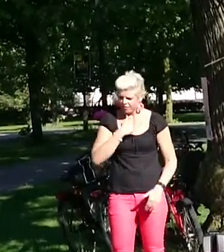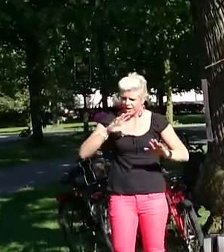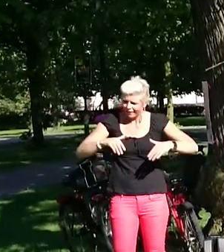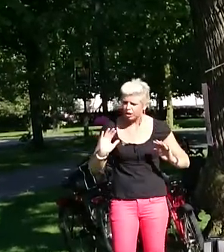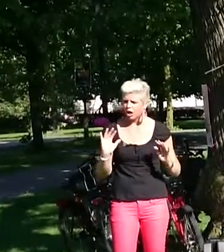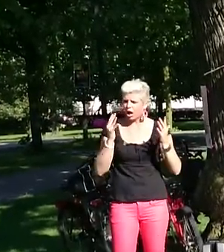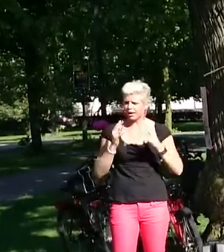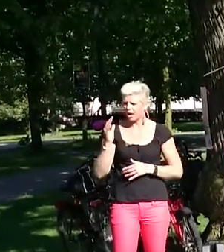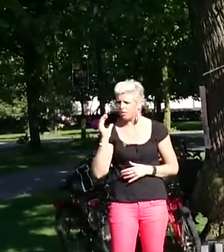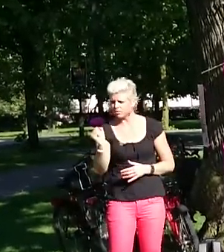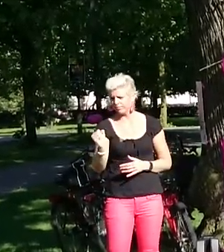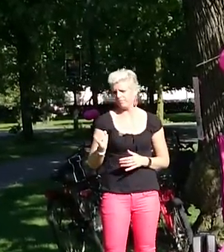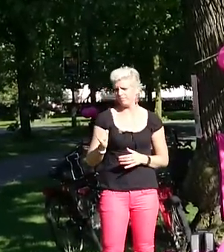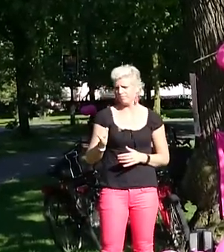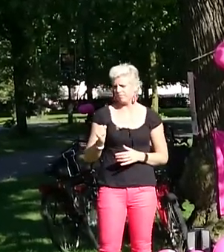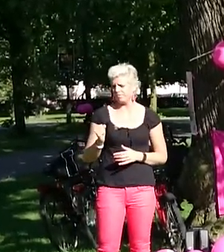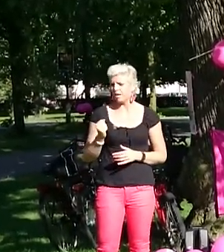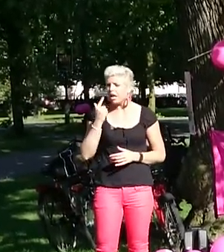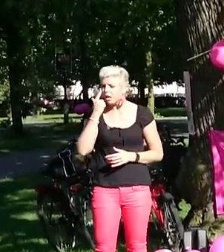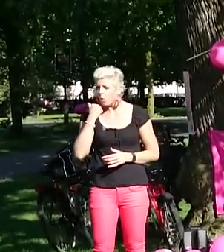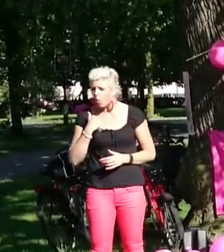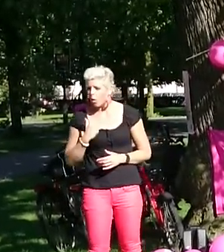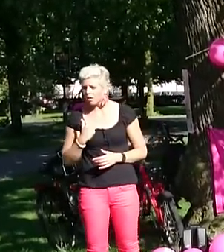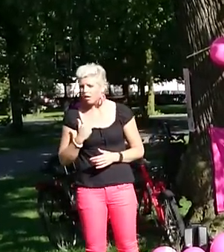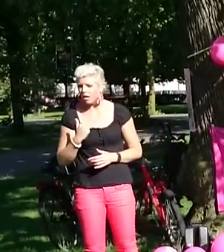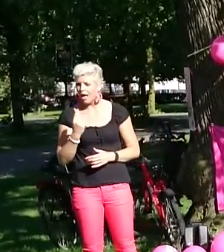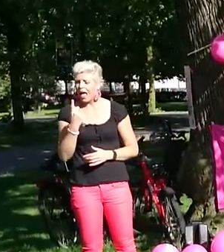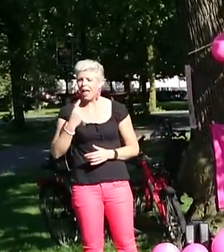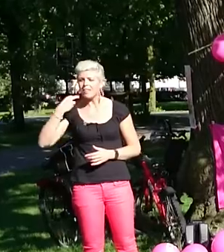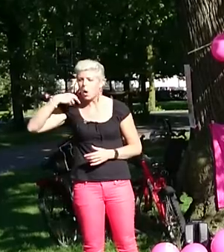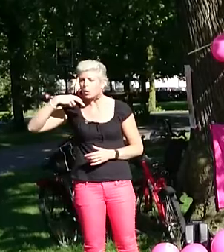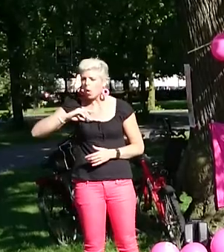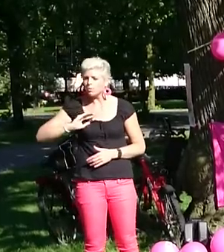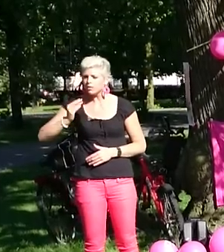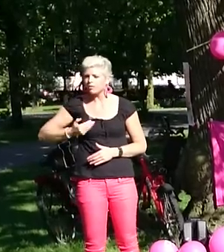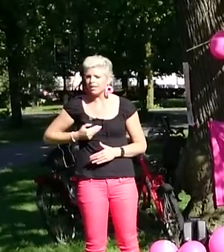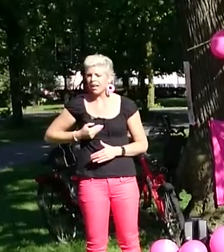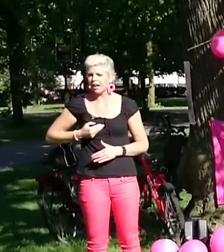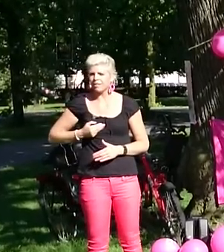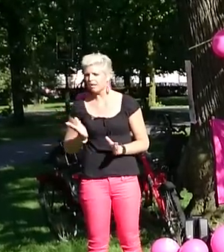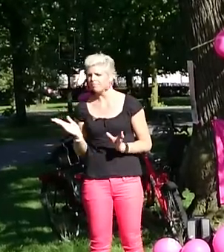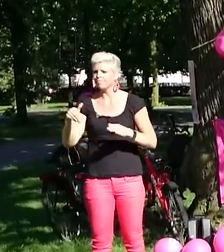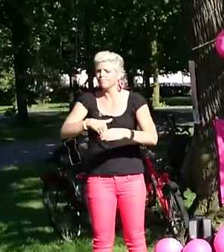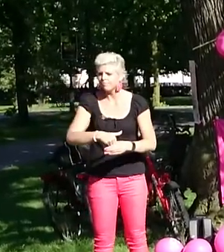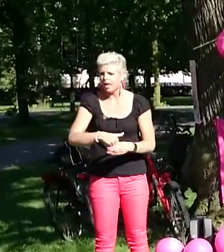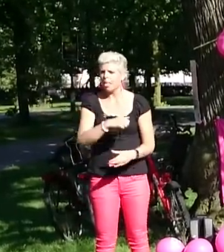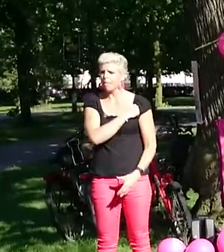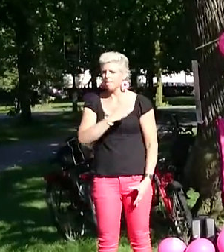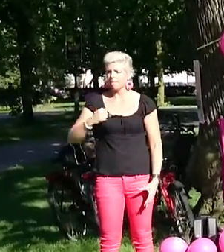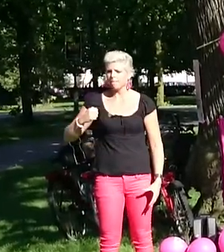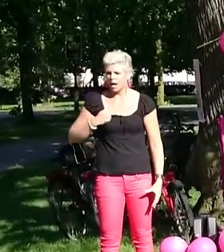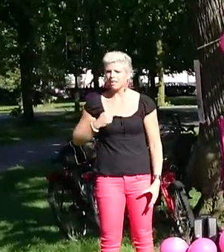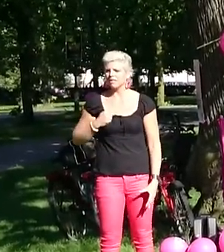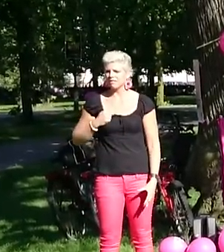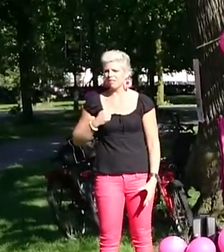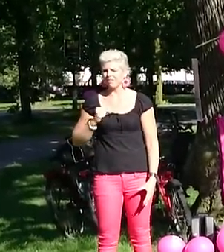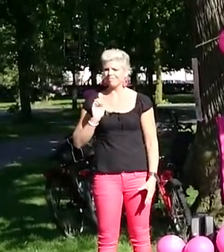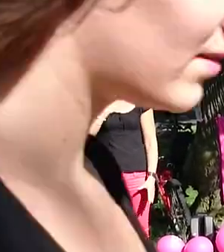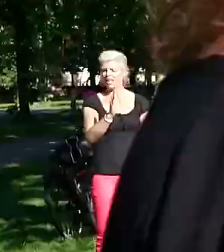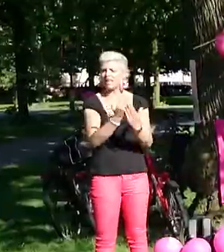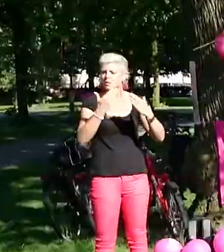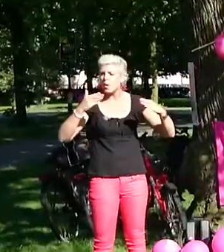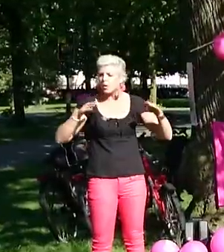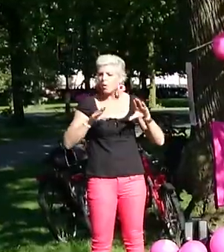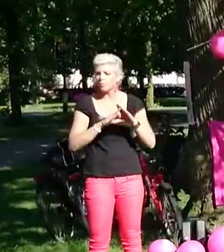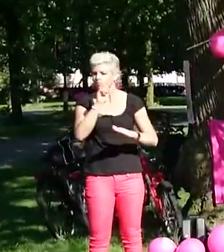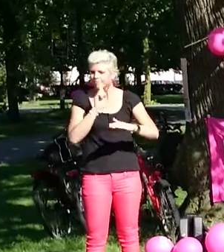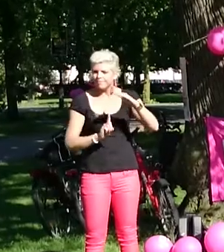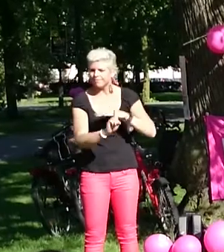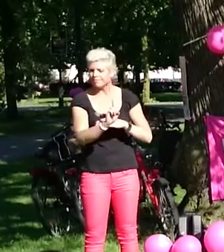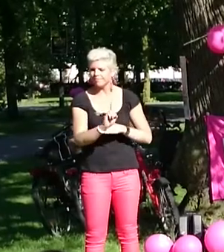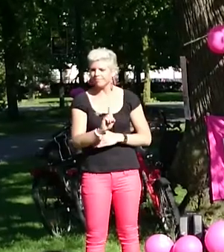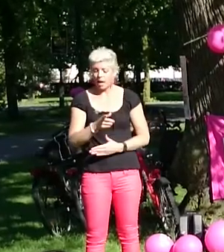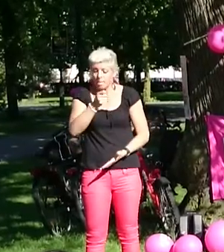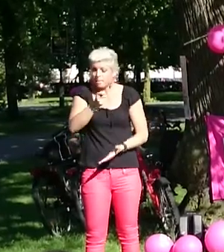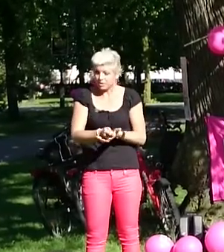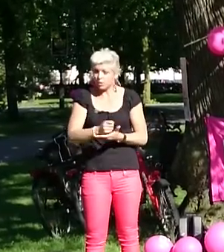Igår gjorde vi det. En romsk kvinna fick träda in i maktens fullkomliga rum. Där som besluten fattas.